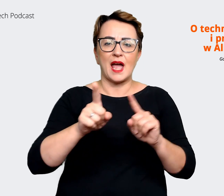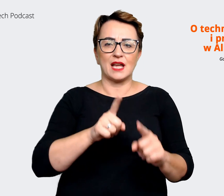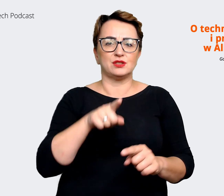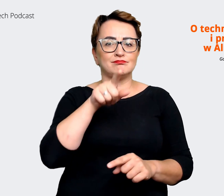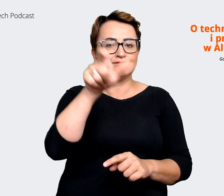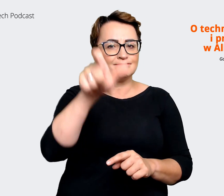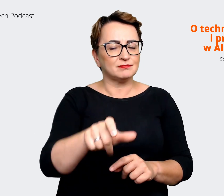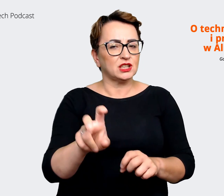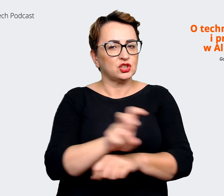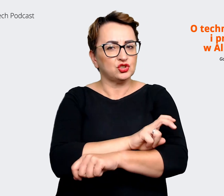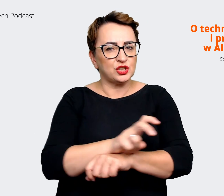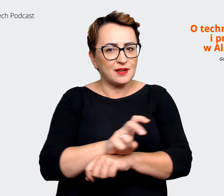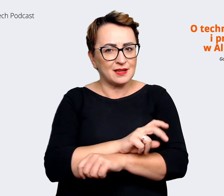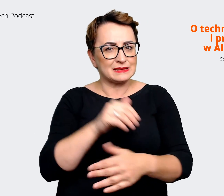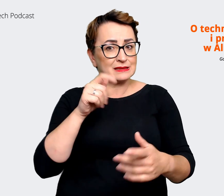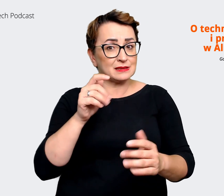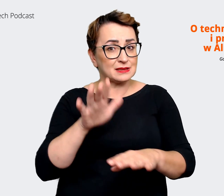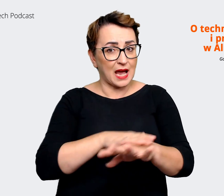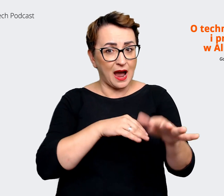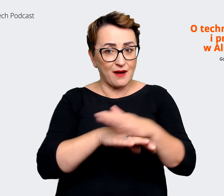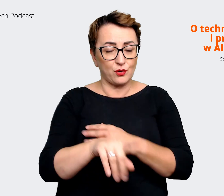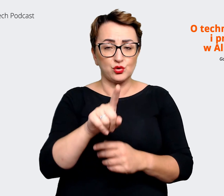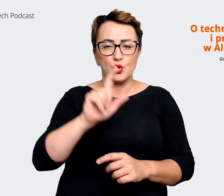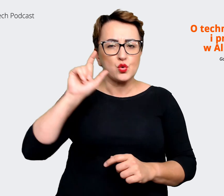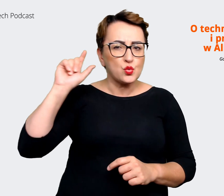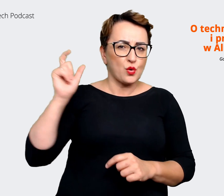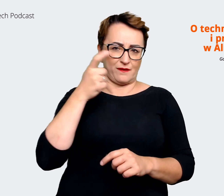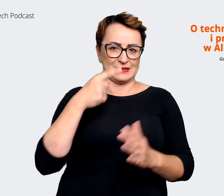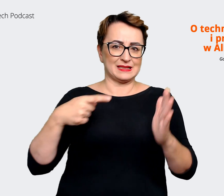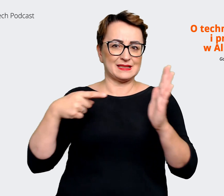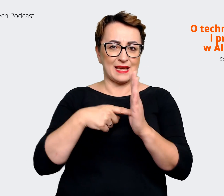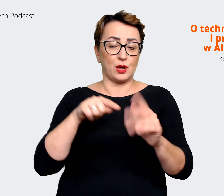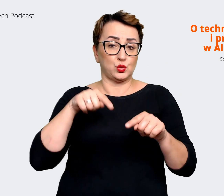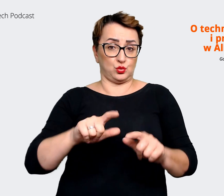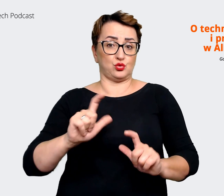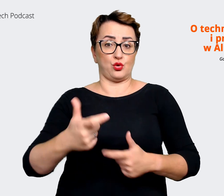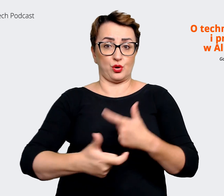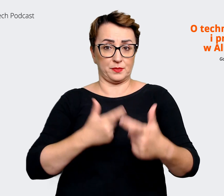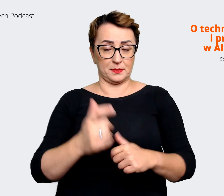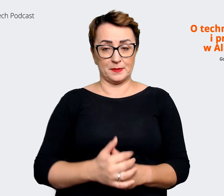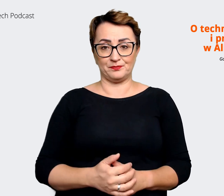I to jest zawsze główny cel. Tego co robimy. Prowadzący: Ja tylko dodam, bo tego oczywiście